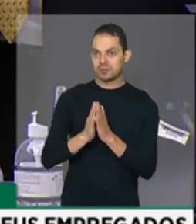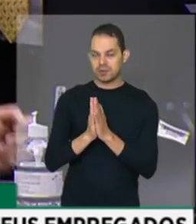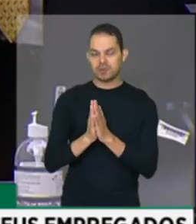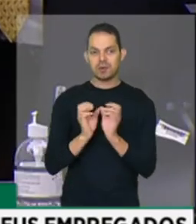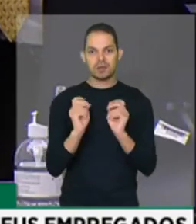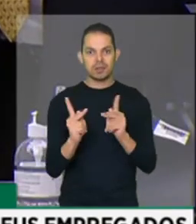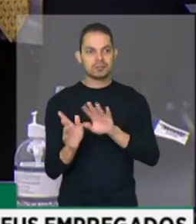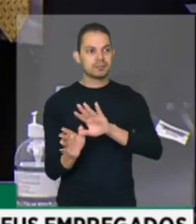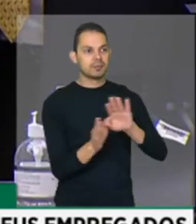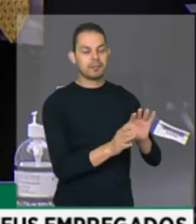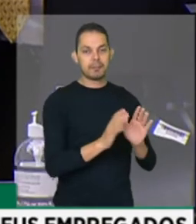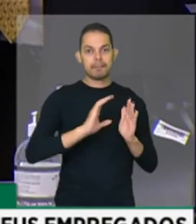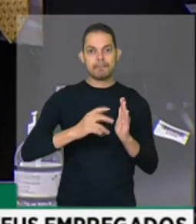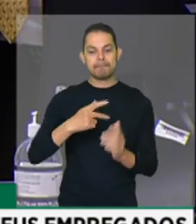ORIENTAÇÃO PARA SIM, POR